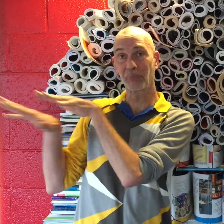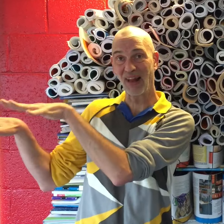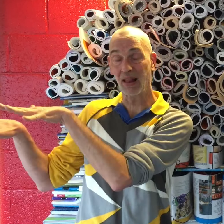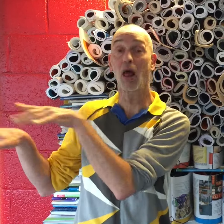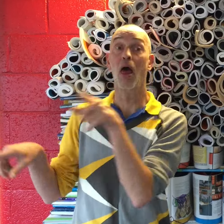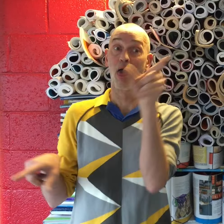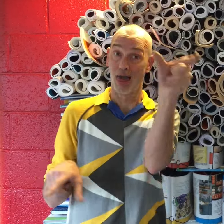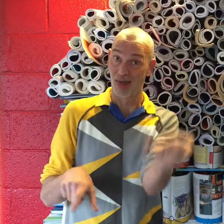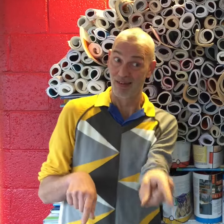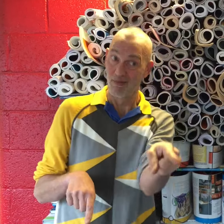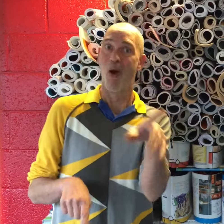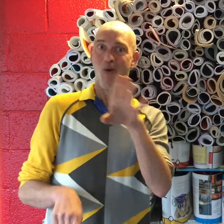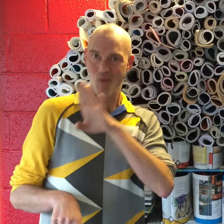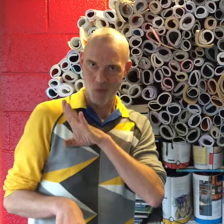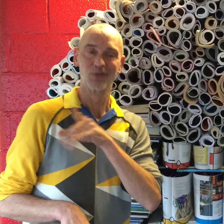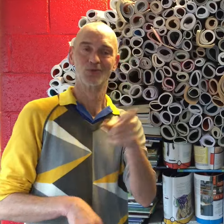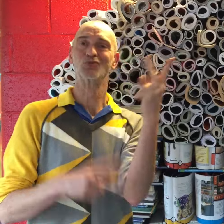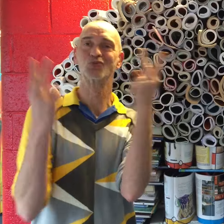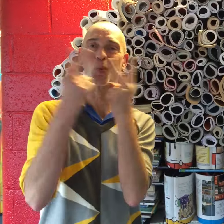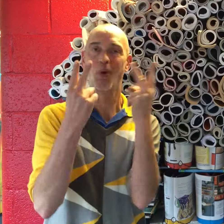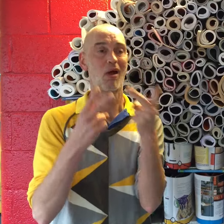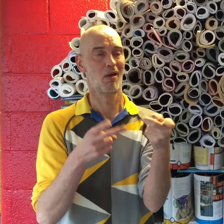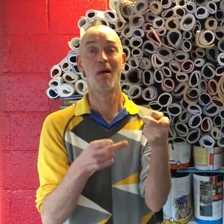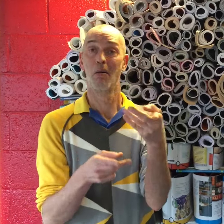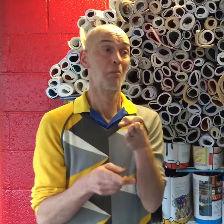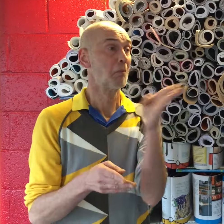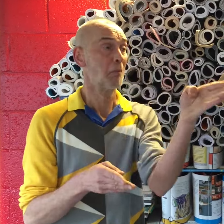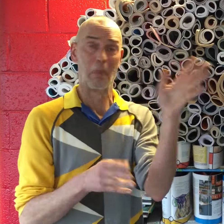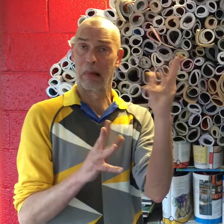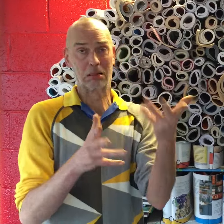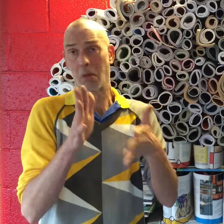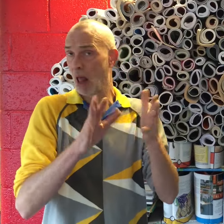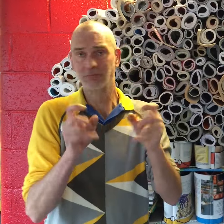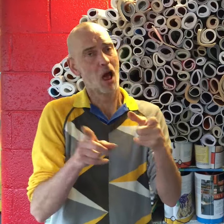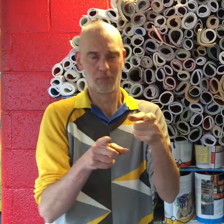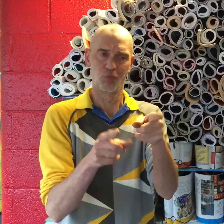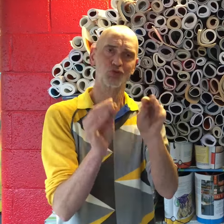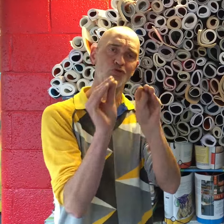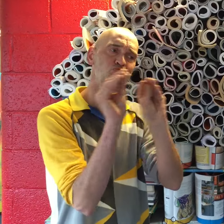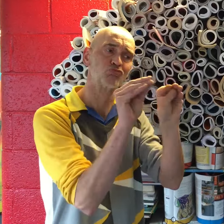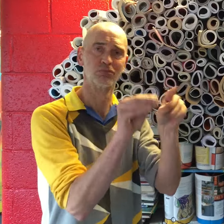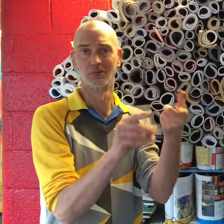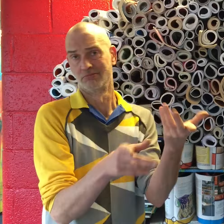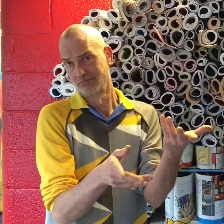Deze genomineerde persoon mag het verder verspreiden op Facebook. En daarna deze persoon mag verder met verspreiden.